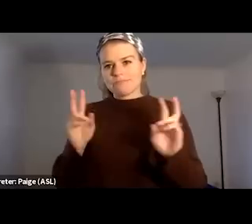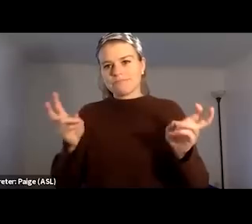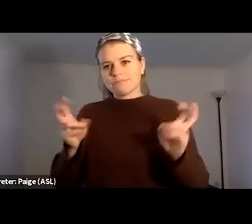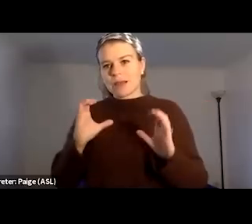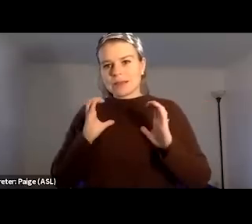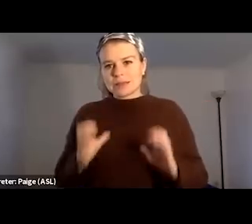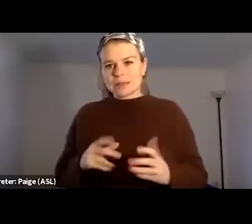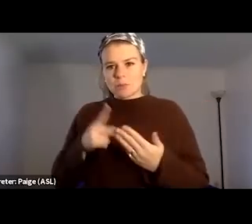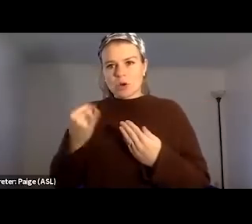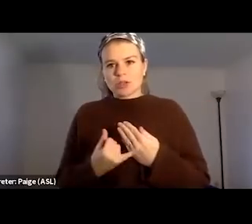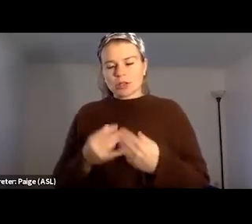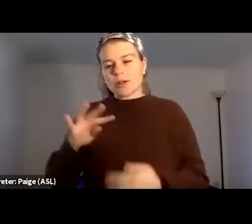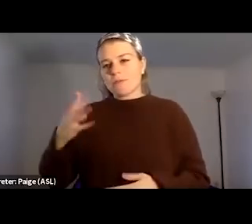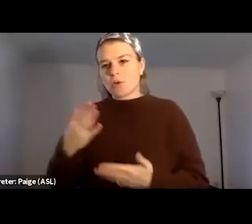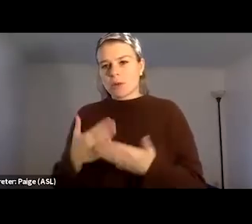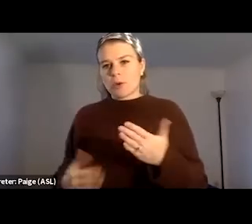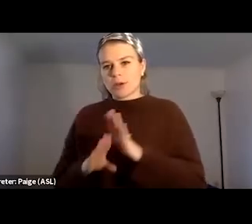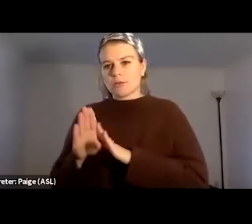La cuarta parte fue desarrollada por estudiantes más tarde.